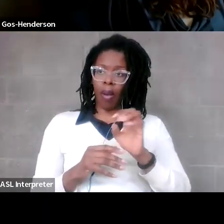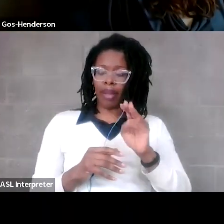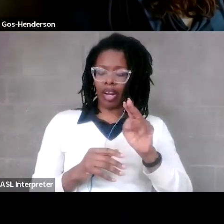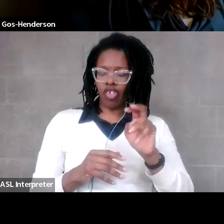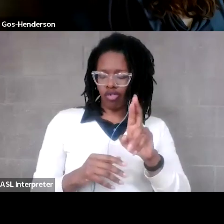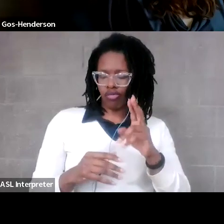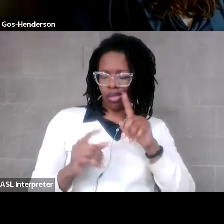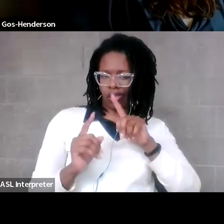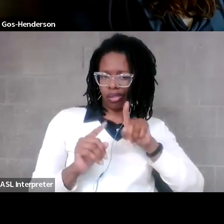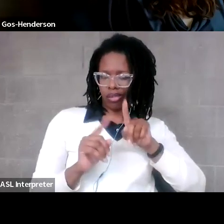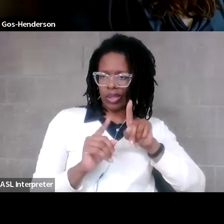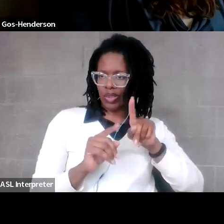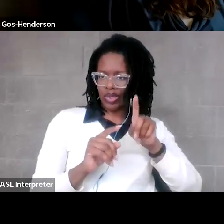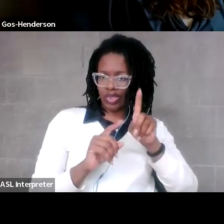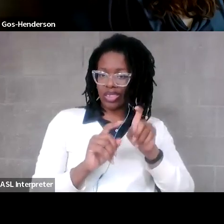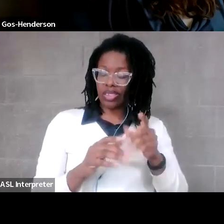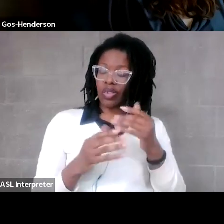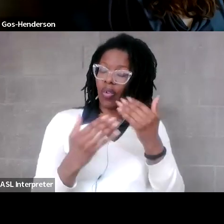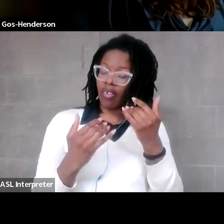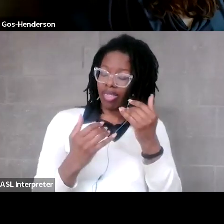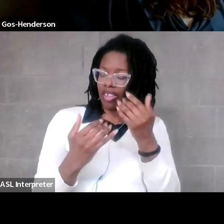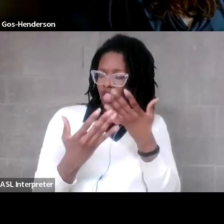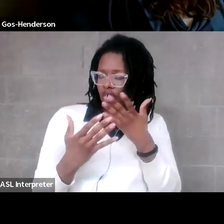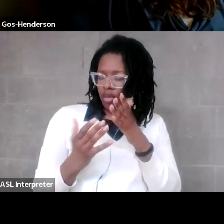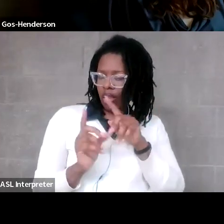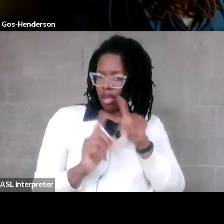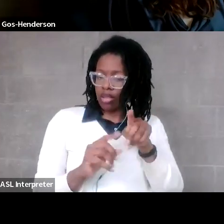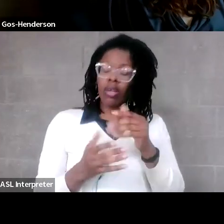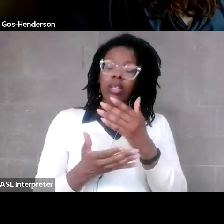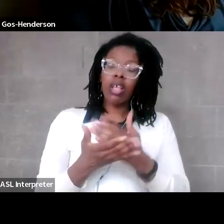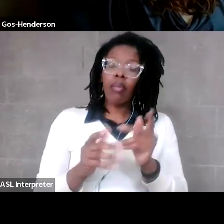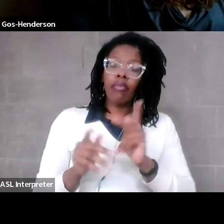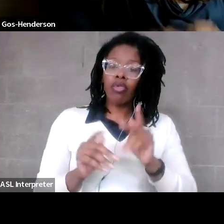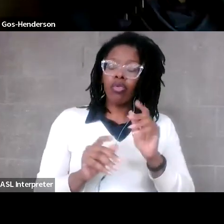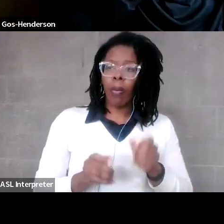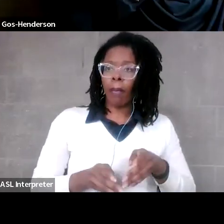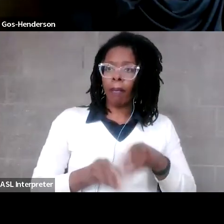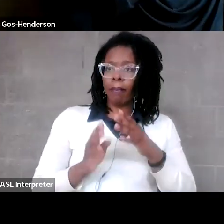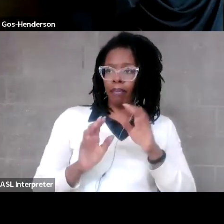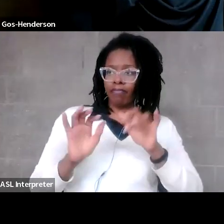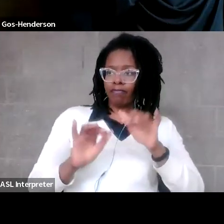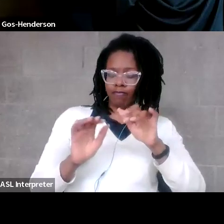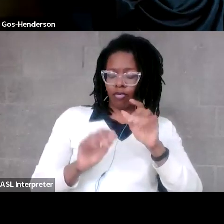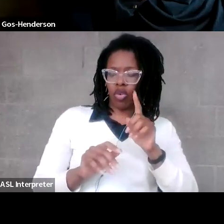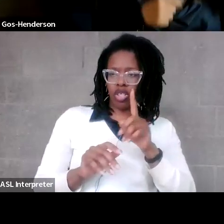Esperamos que su pregunta haya sido respondida. Algunos de ustedes publicaron una pregunta justo antes de que el panelista